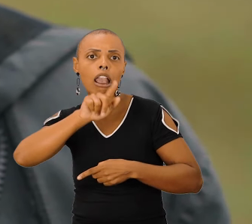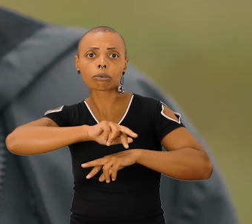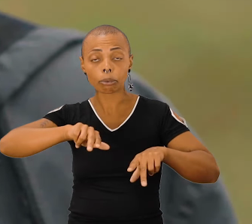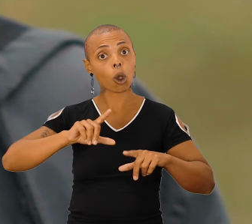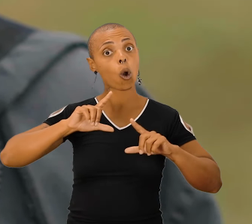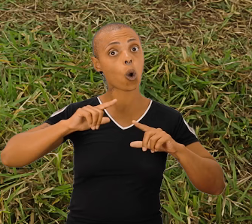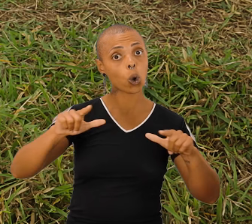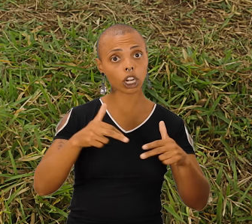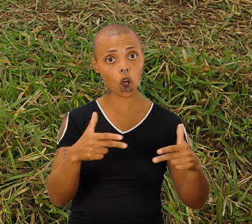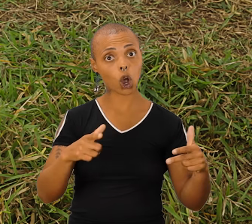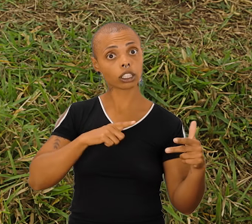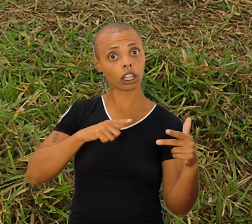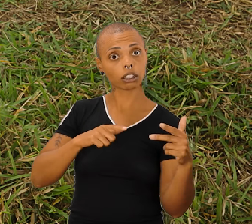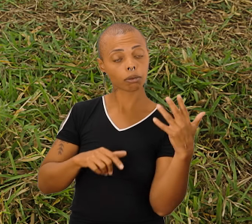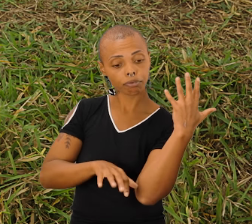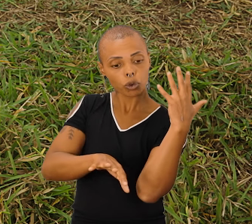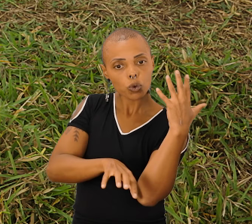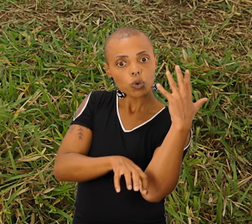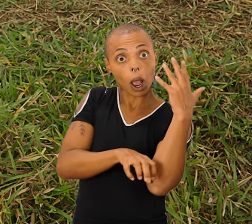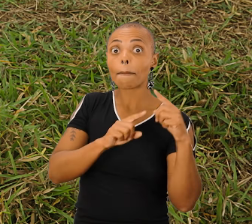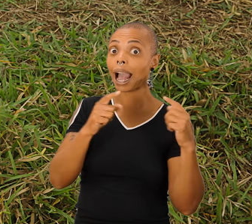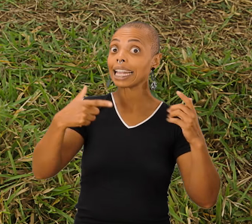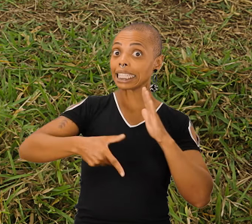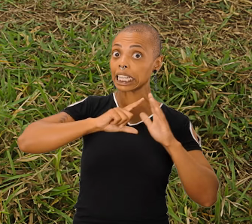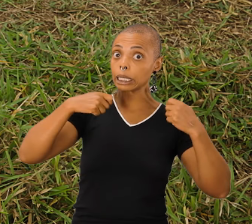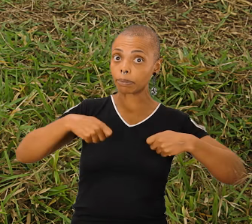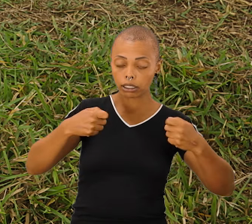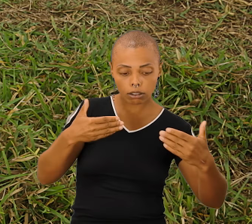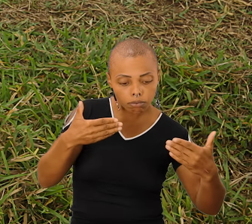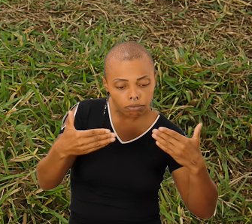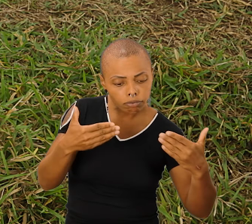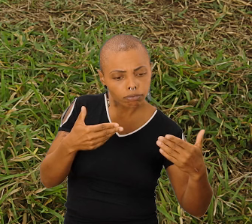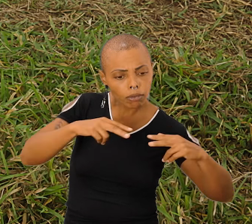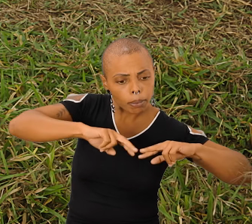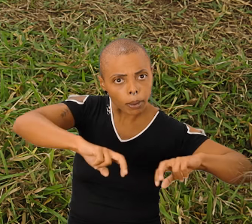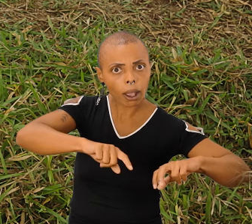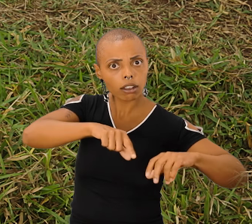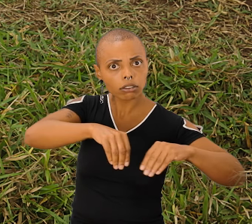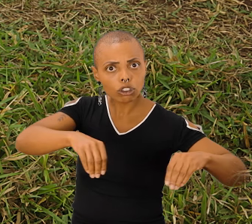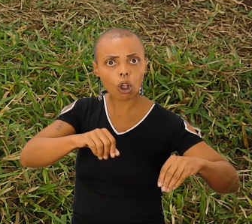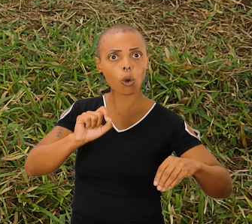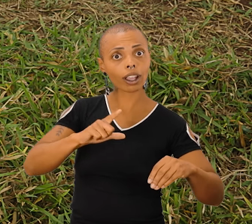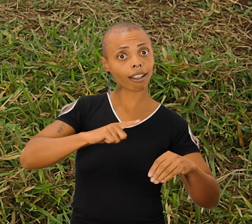Só que, antes de plantar, é preciso fazer uma análise dos macro e micro nutrientes, o que tem ali no solo,